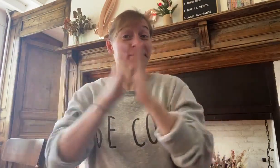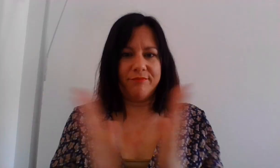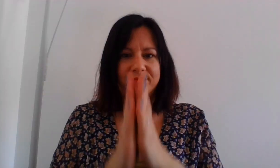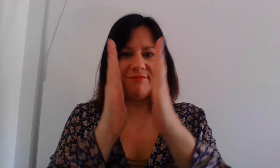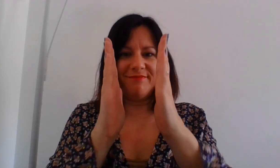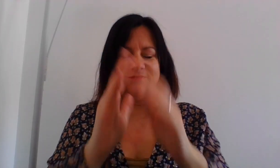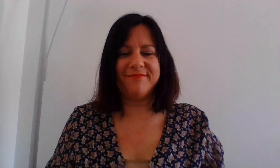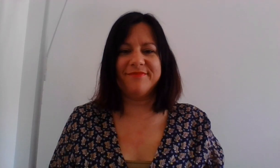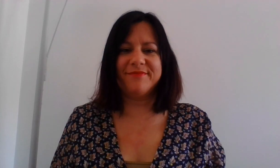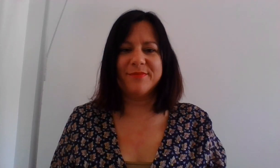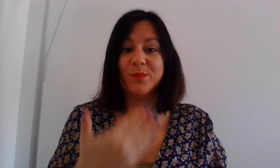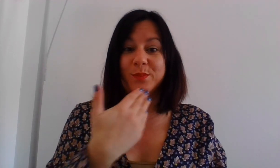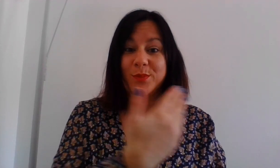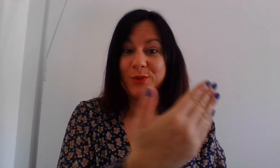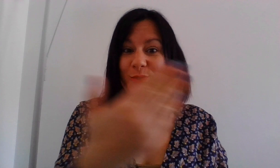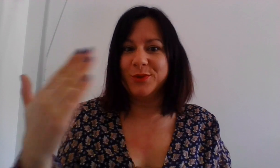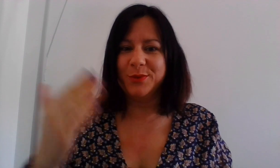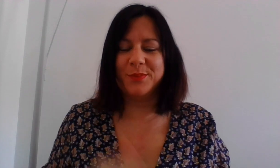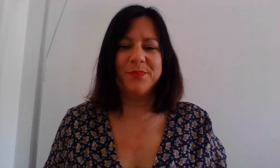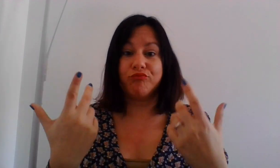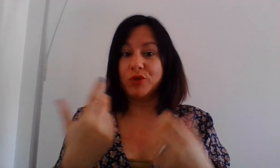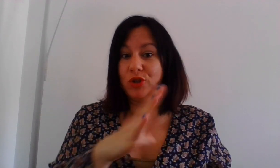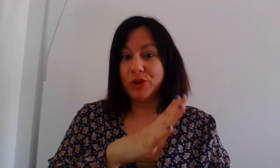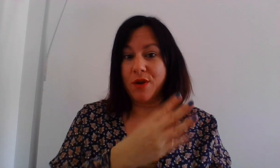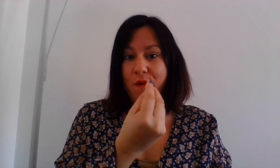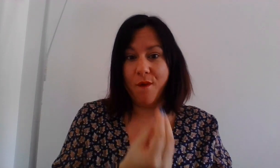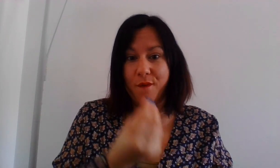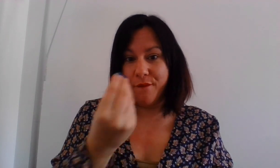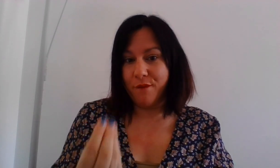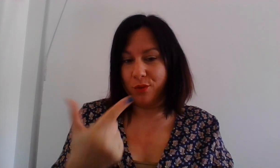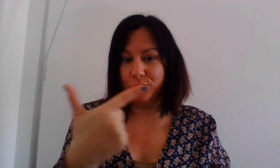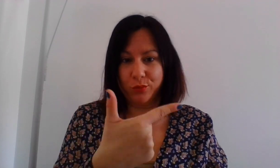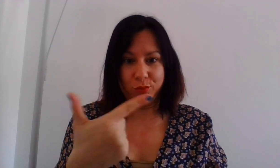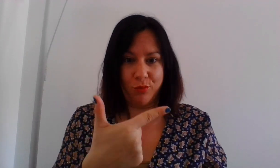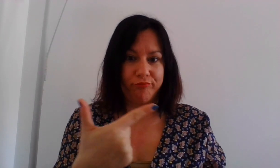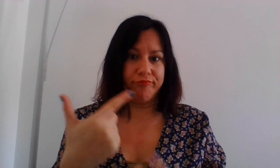*Clap* Bonjour, j'ai deux enfants.